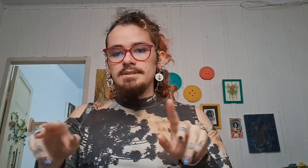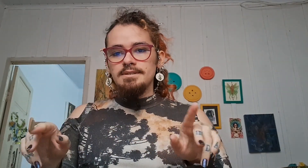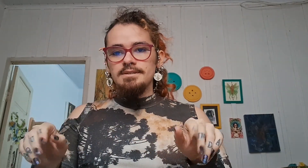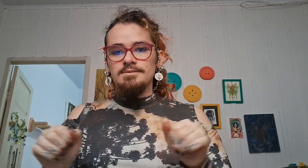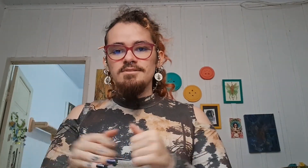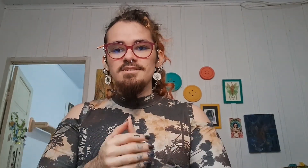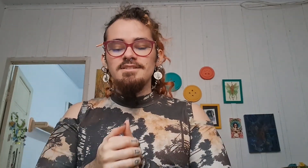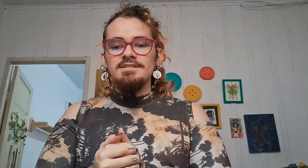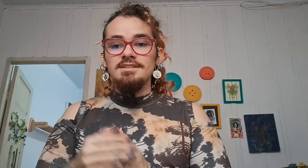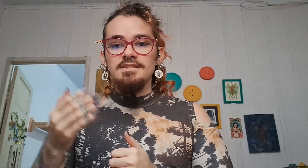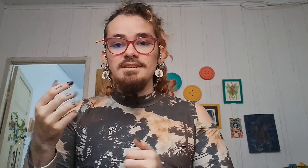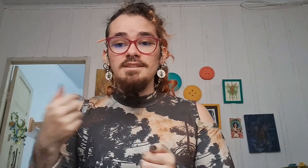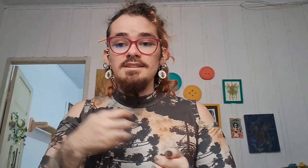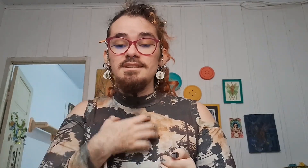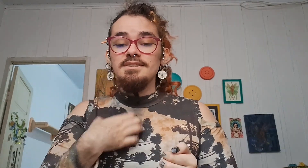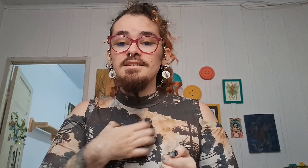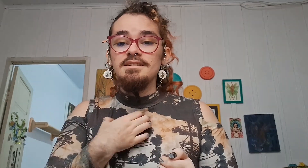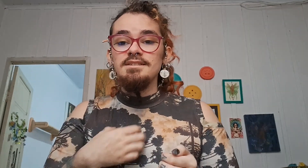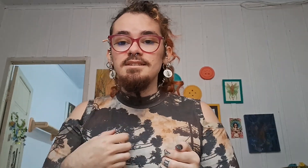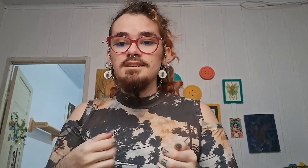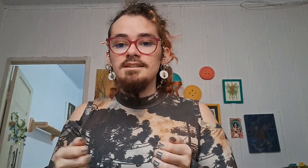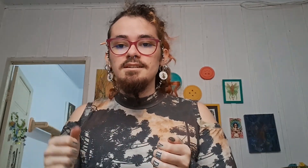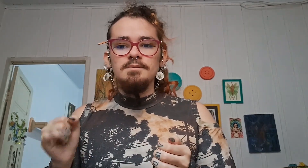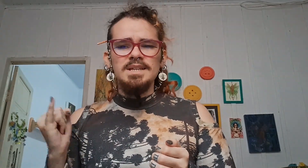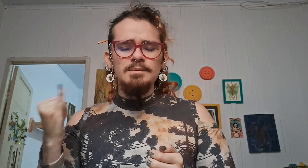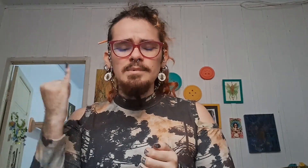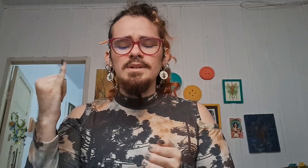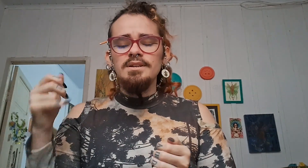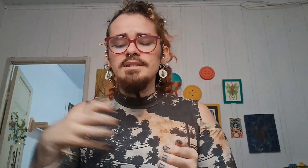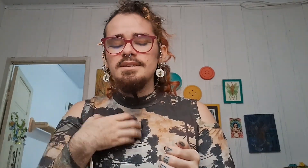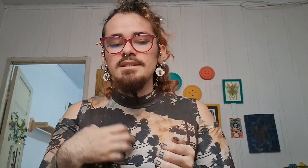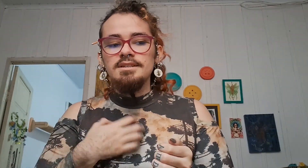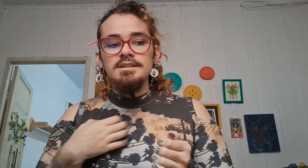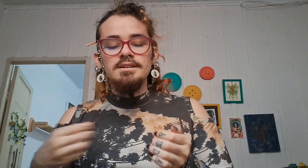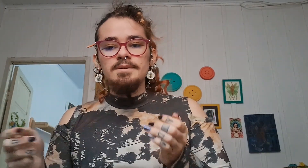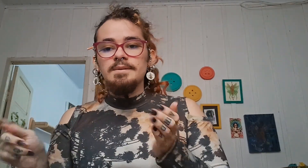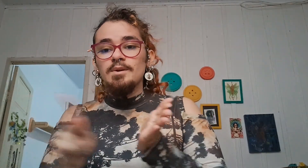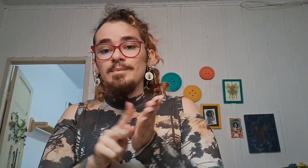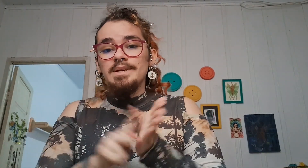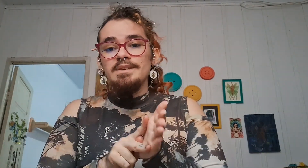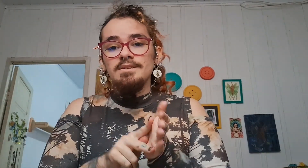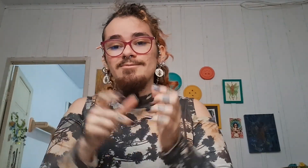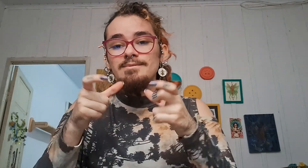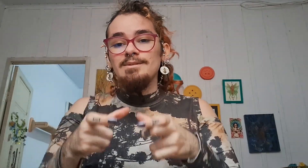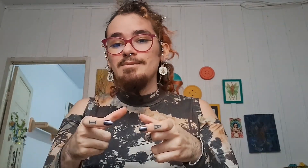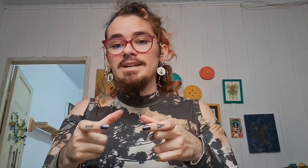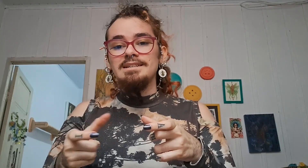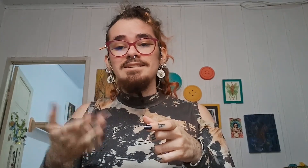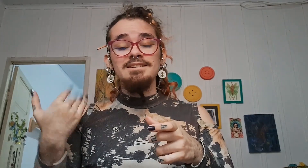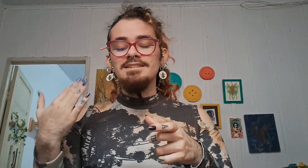e o importante é que eu sinto que eu pertenço a esses espaços